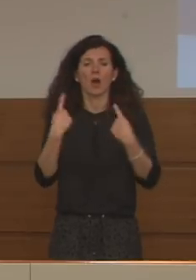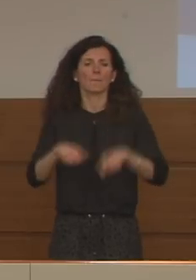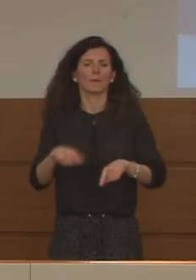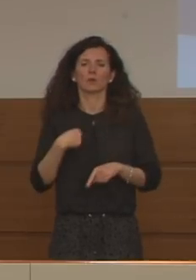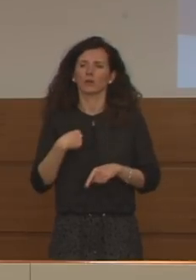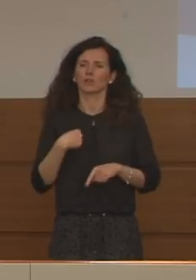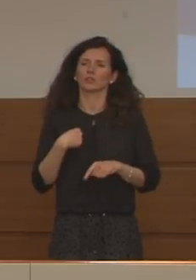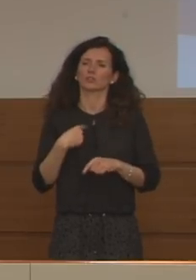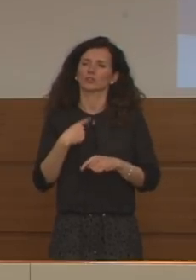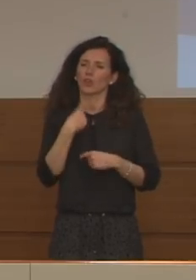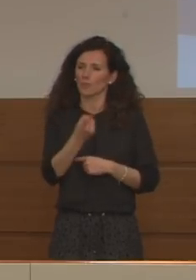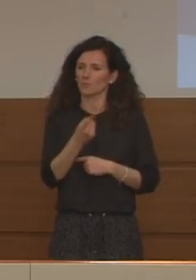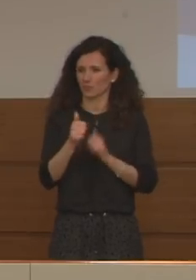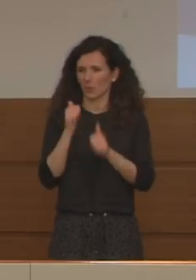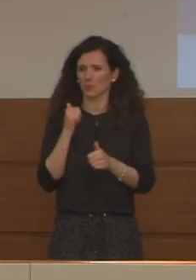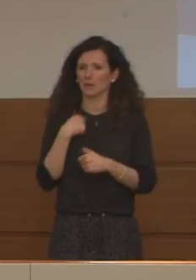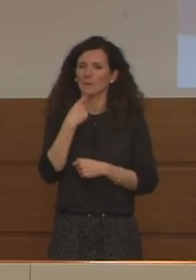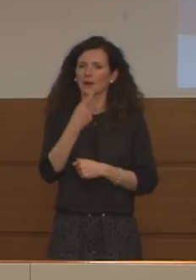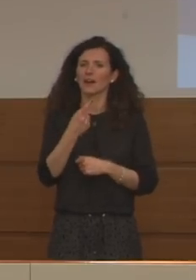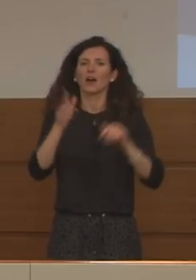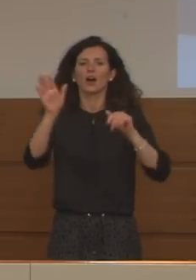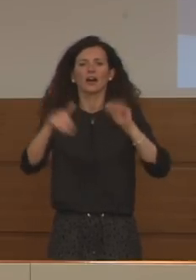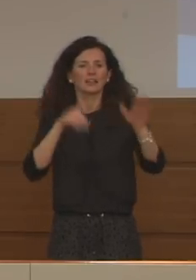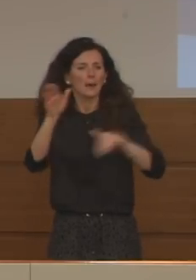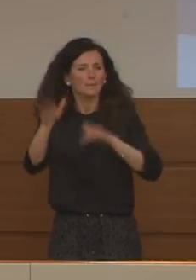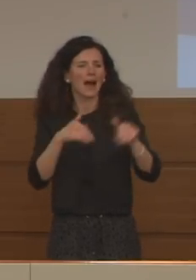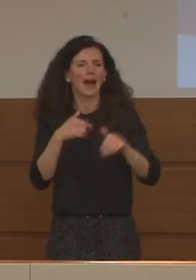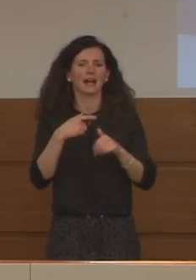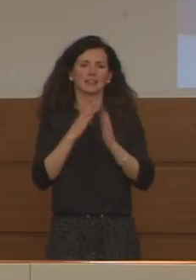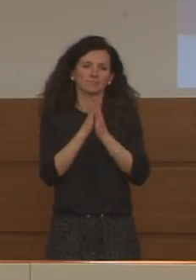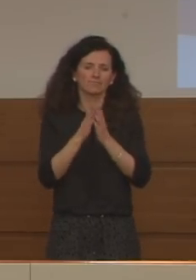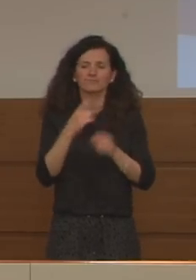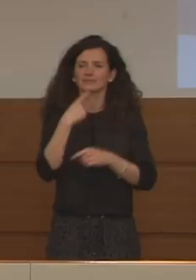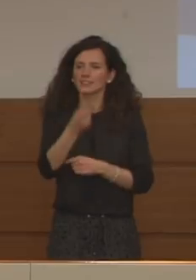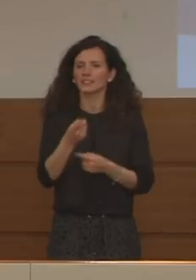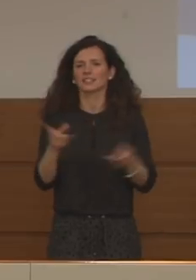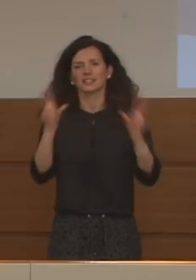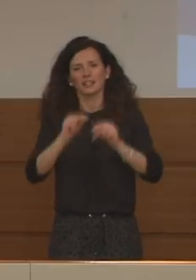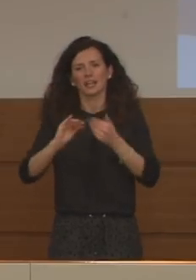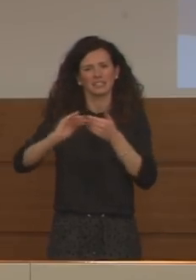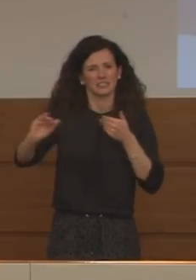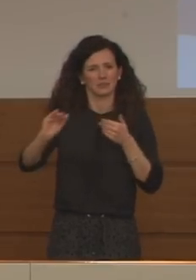che ho citato precedentemente. Varie applicazioni, varie